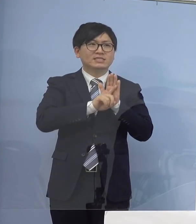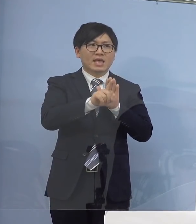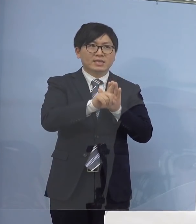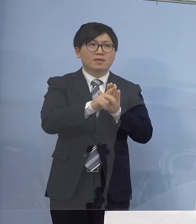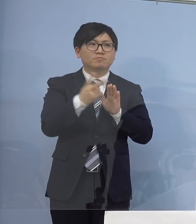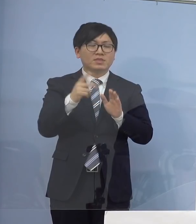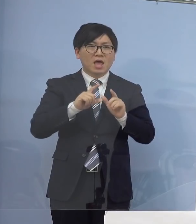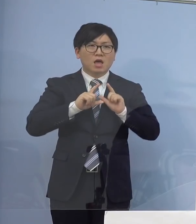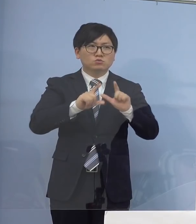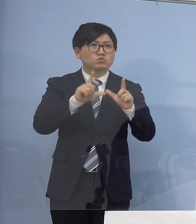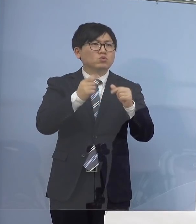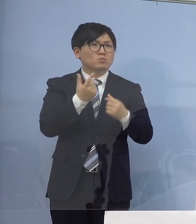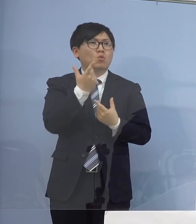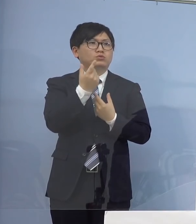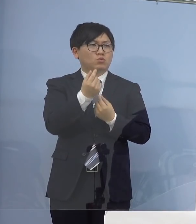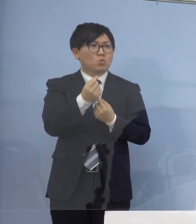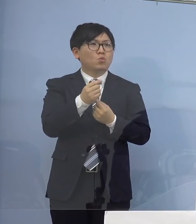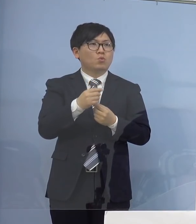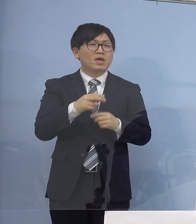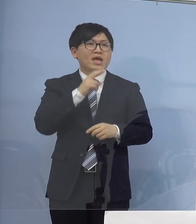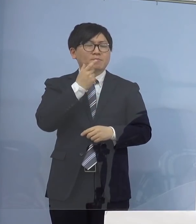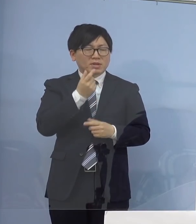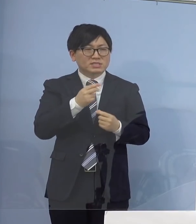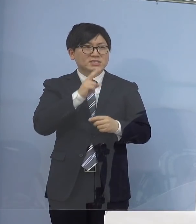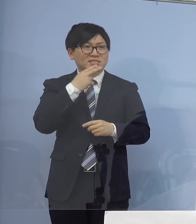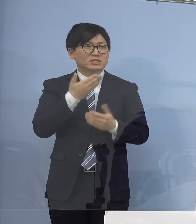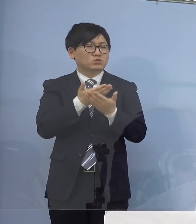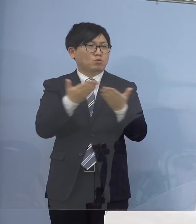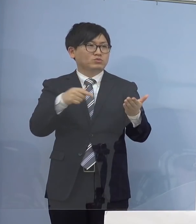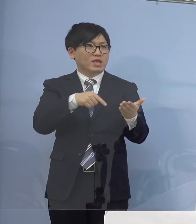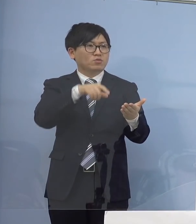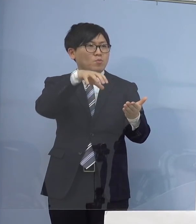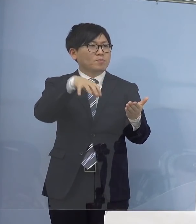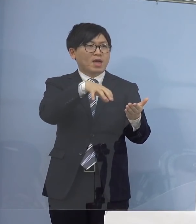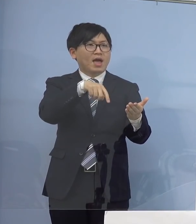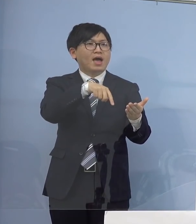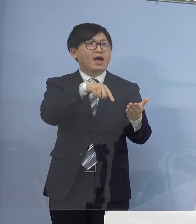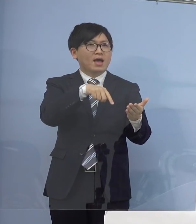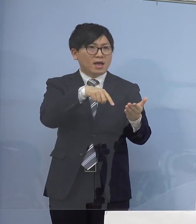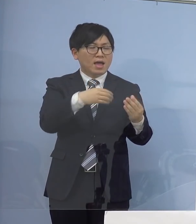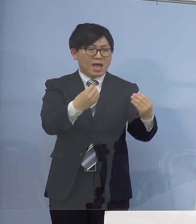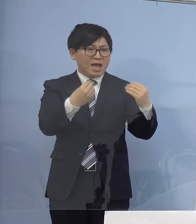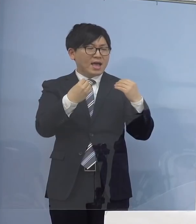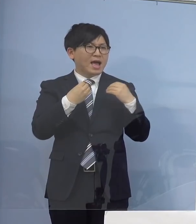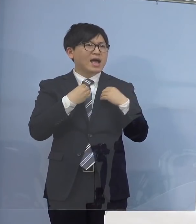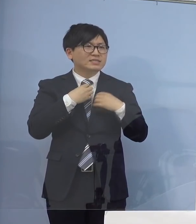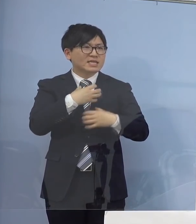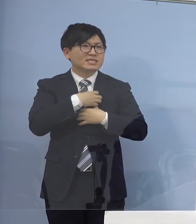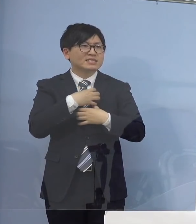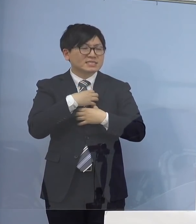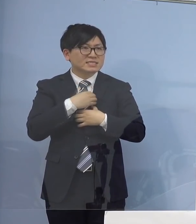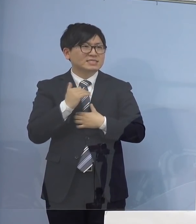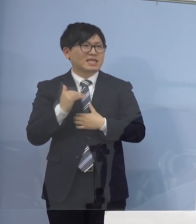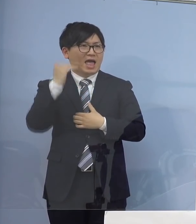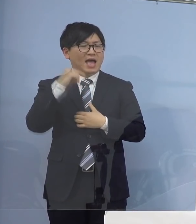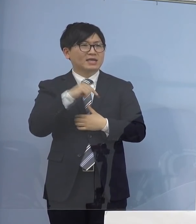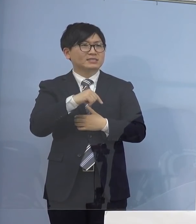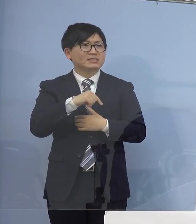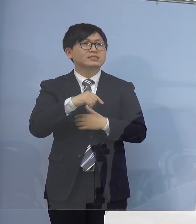今、飲食の場、ここが一番リスクが高いということで あえて全業種を対象にして